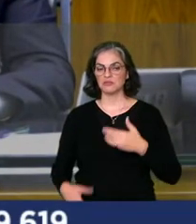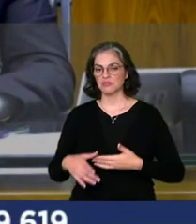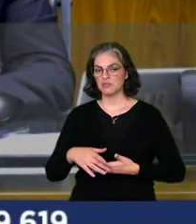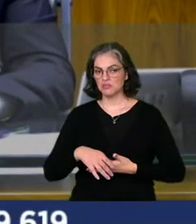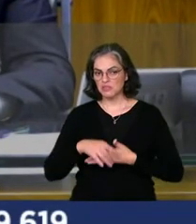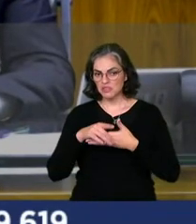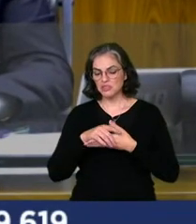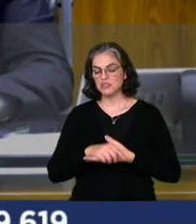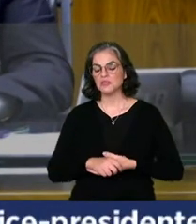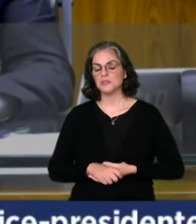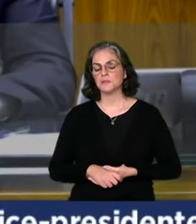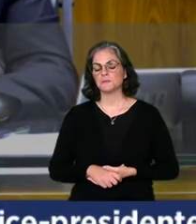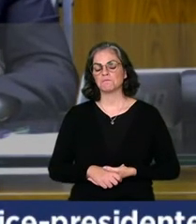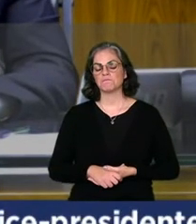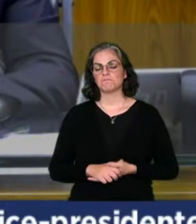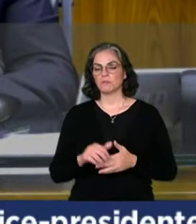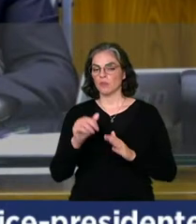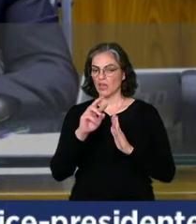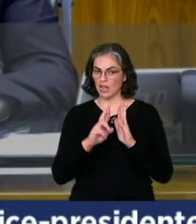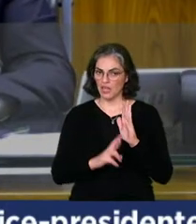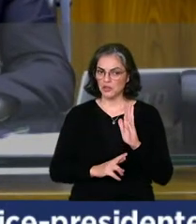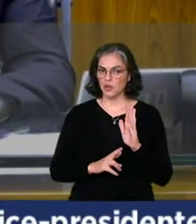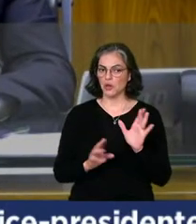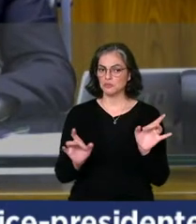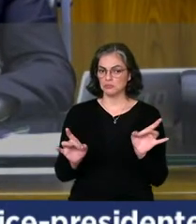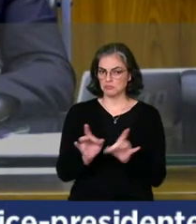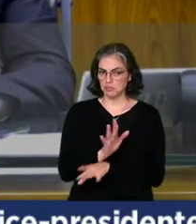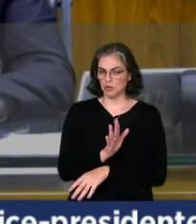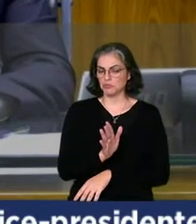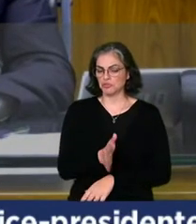DEPUTADOS E IDÊNTICA, DEPUTADAS QUE O RELATÓRIO DO PL DA LEI ALDIR BLANC JÁ